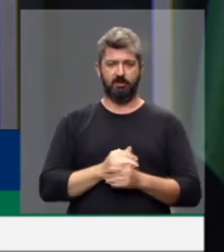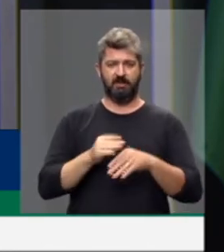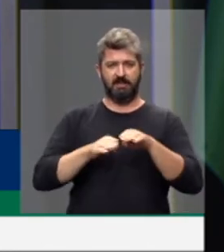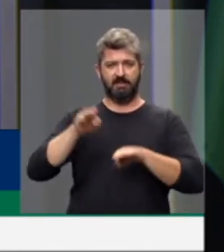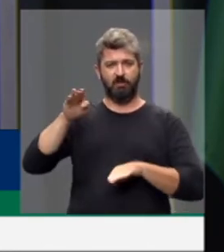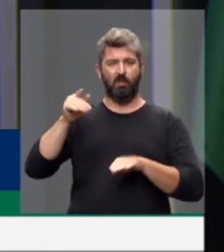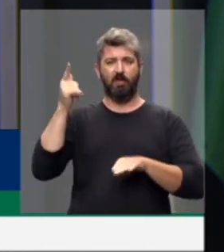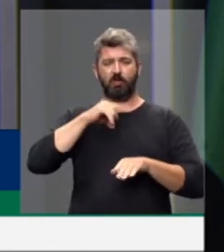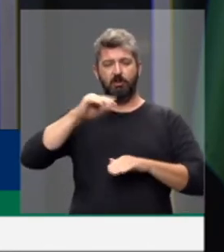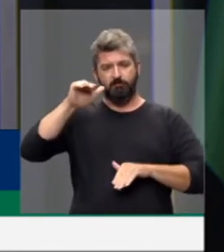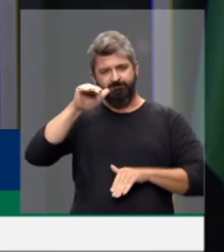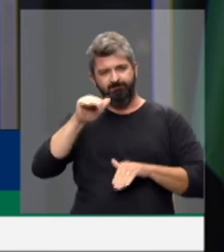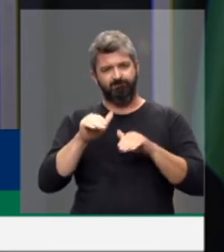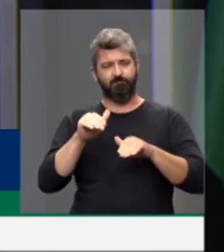GERA DE EMPREGO, 200 MIL